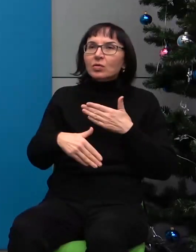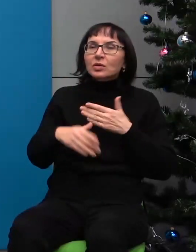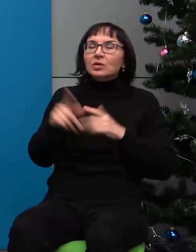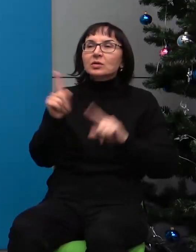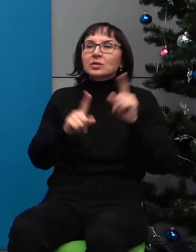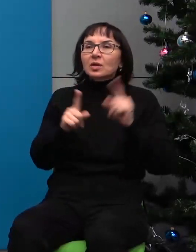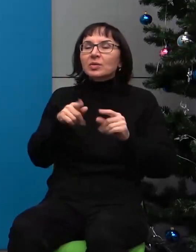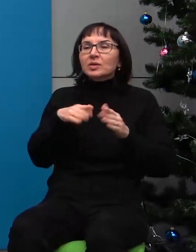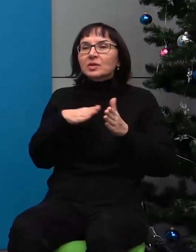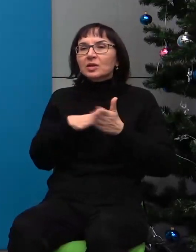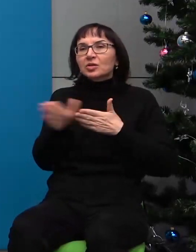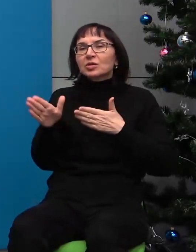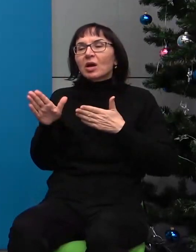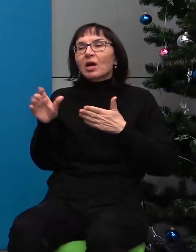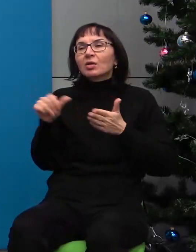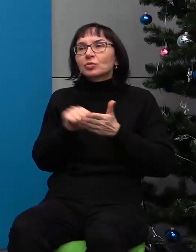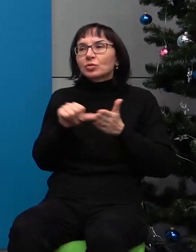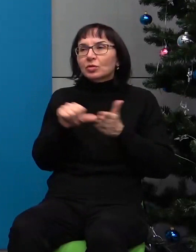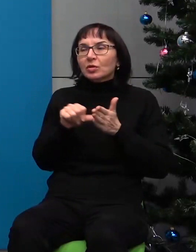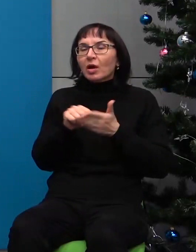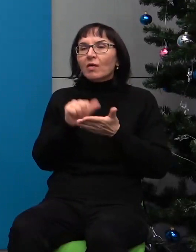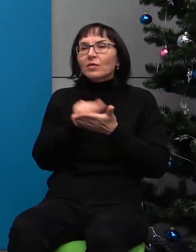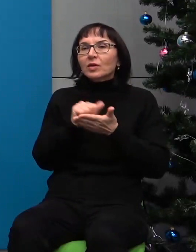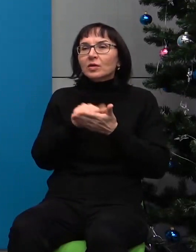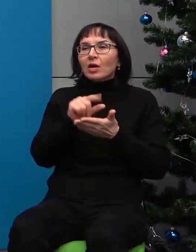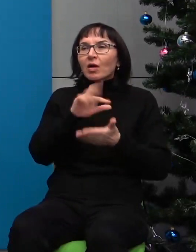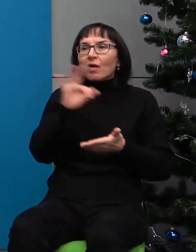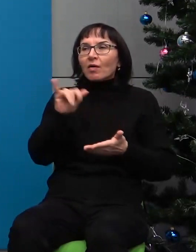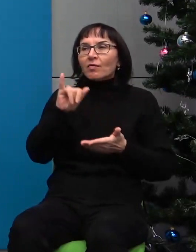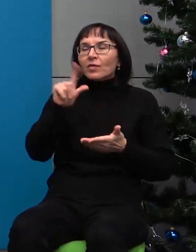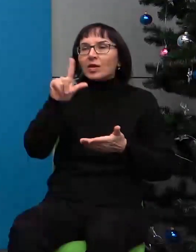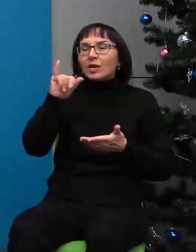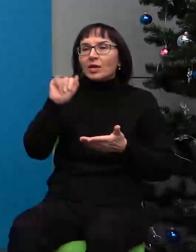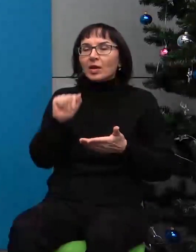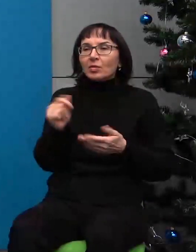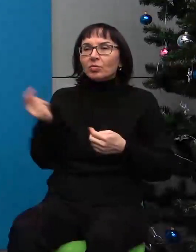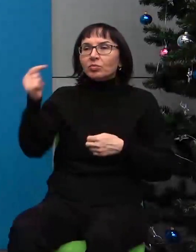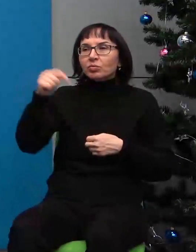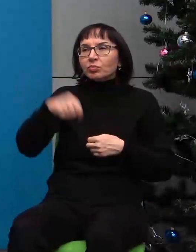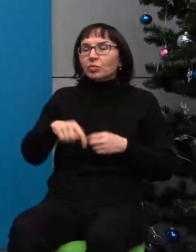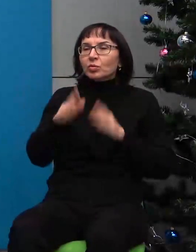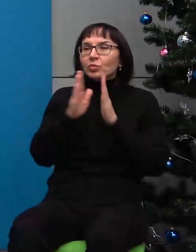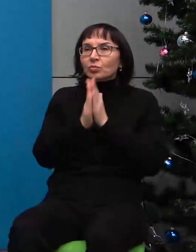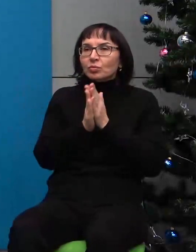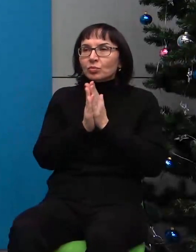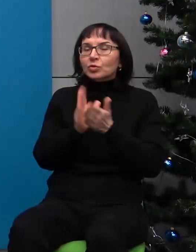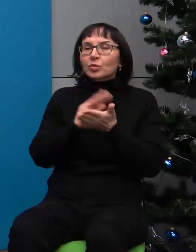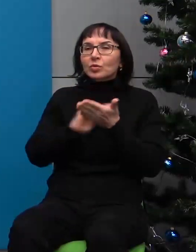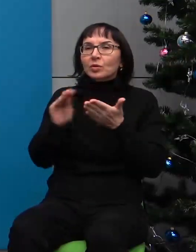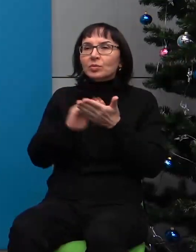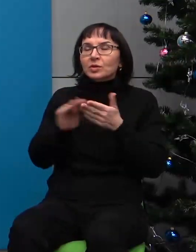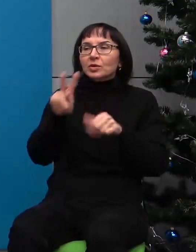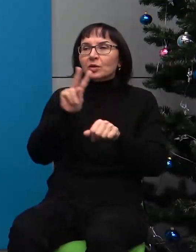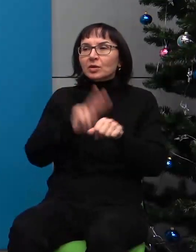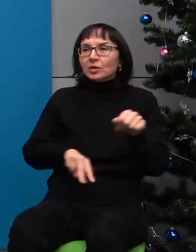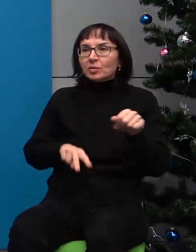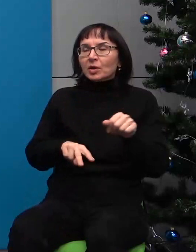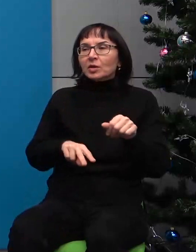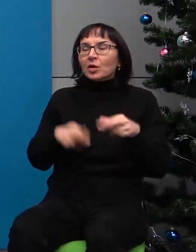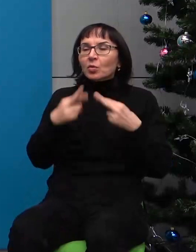że wydawnictwo Filia przyszło do mnie i powiedziało, piszesz kryminały, jest powieści pełne zwrotów akcji, sensacji.